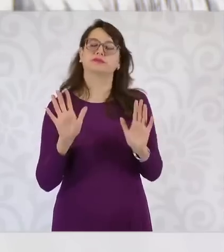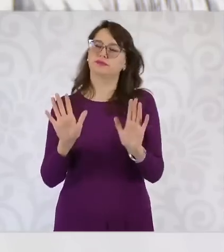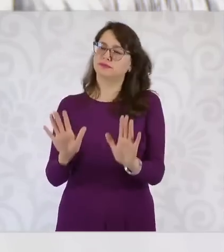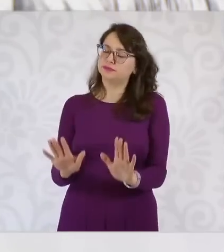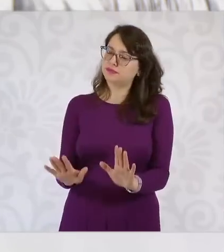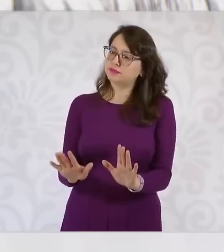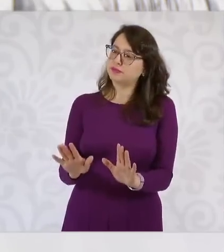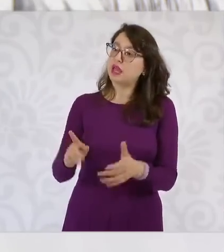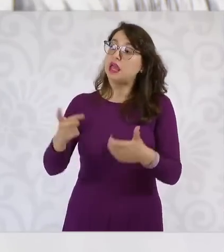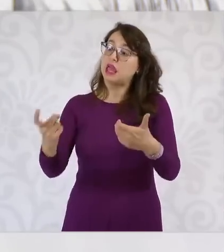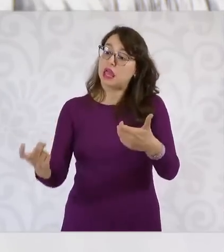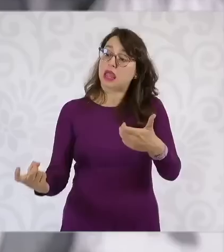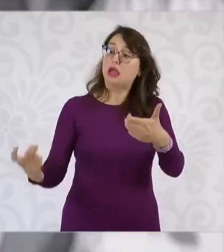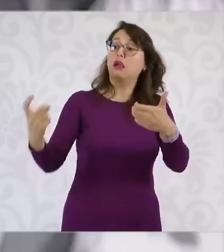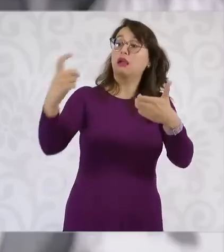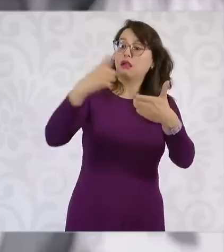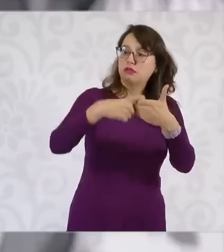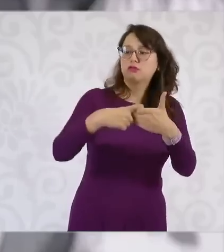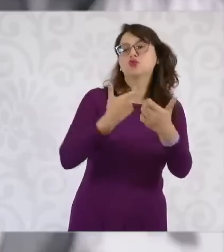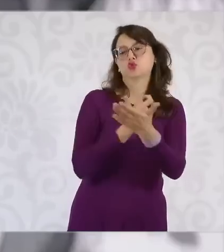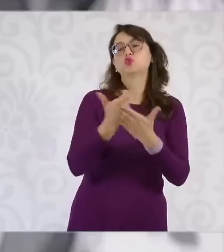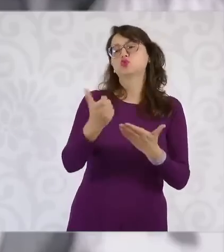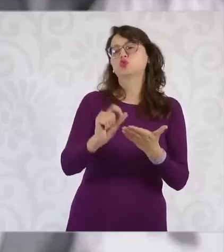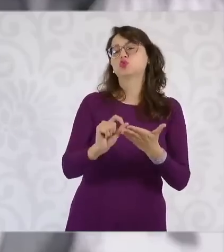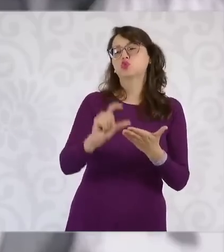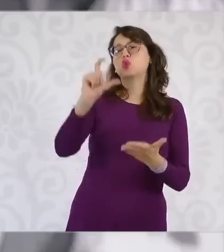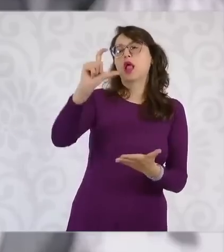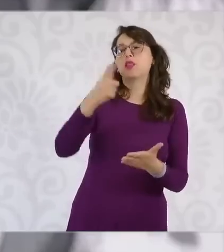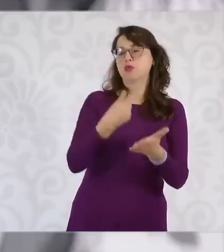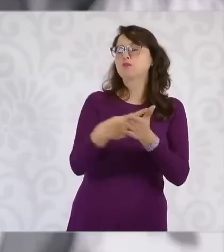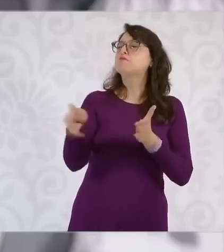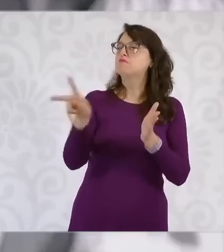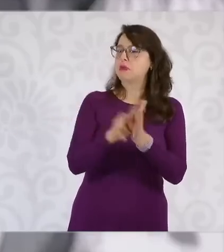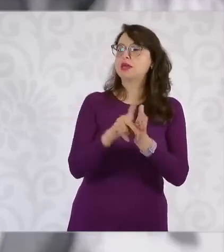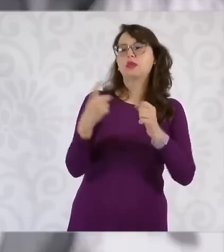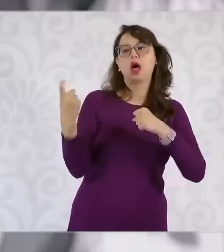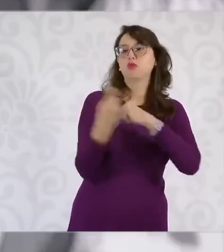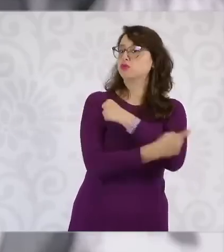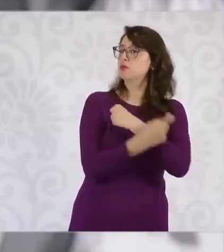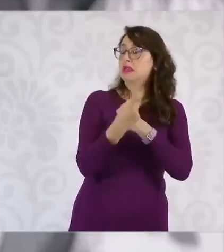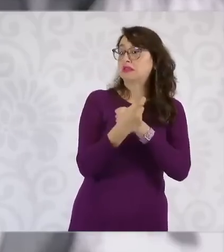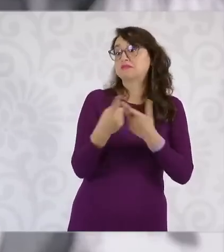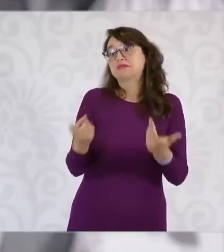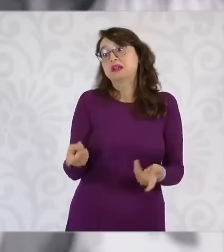bienestar es automático con el incremento y la basificación y si se quedan en los Estados se